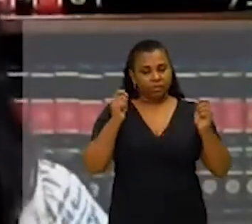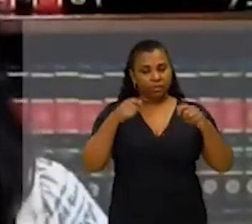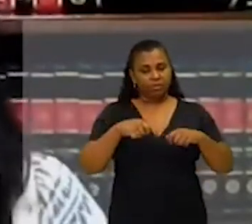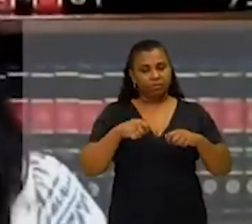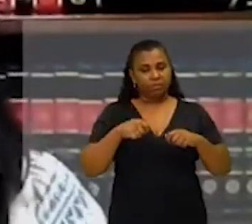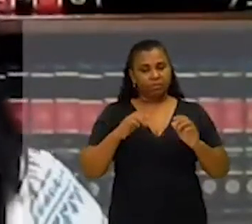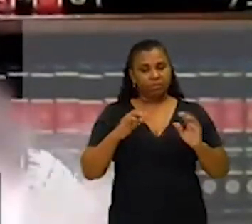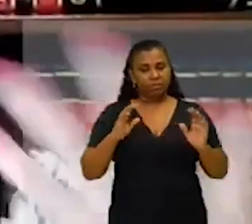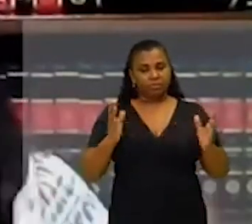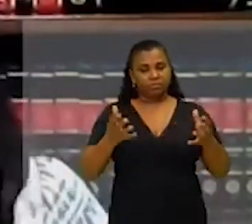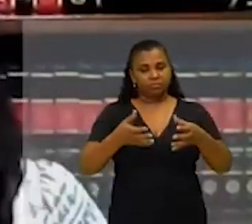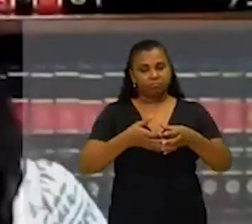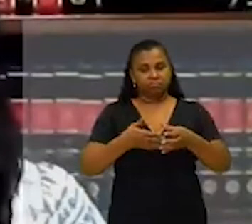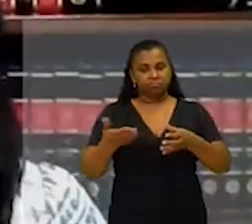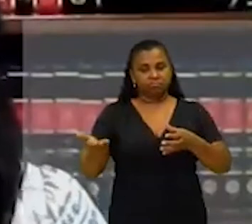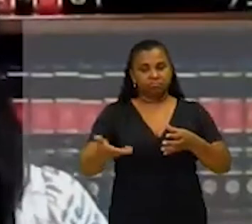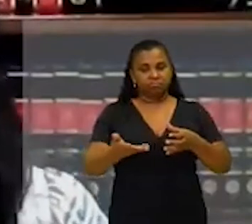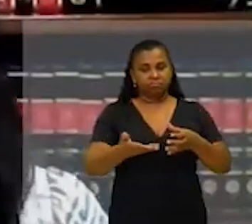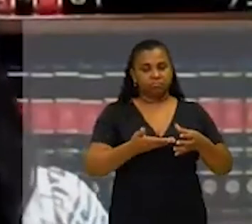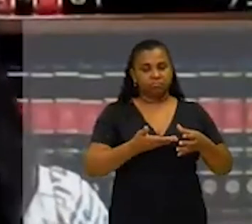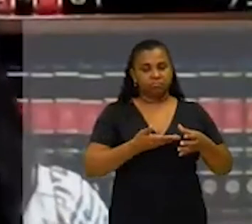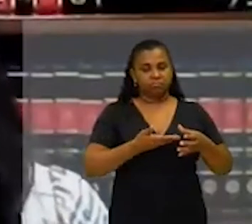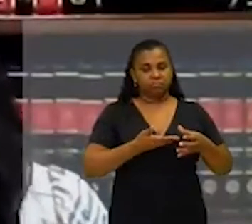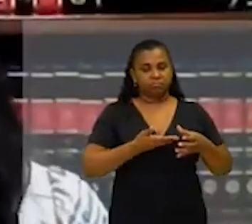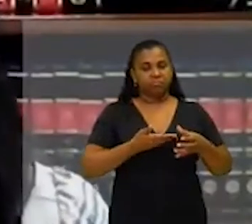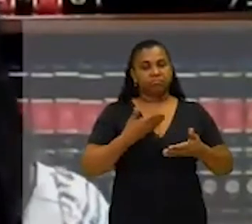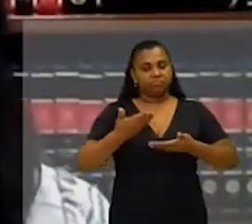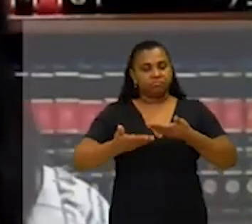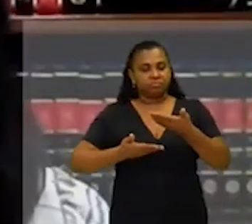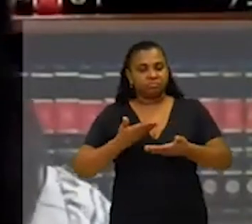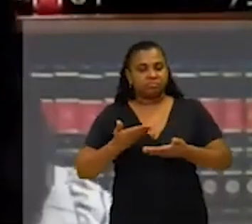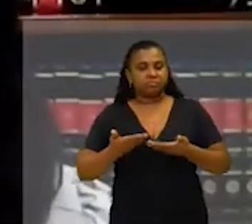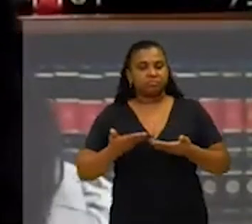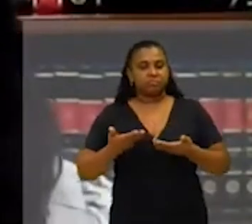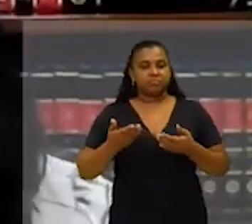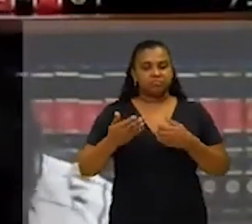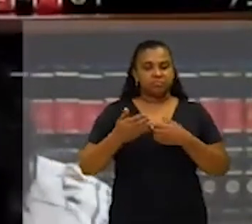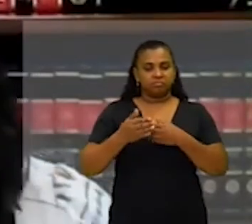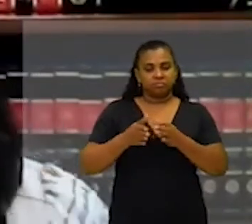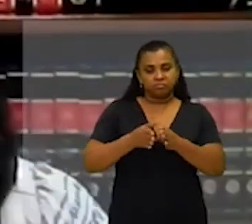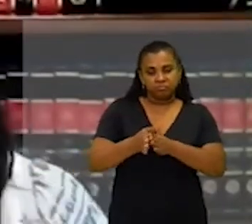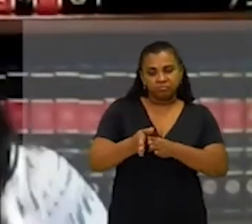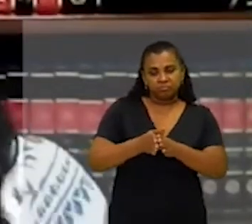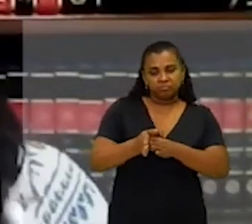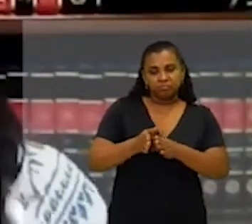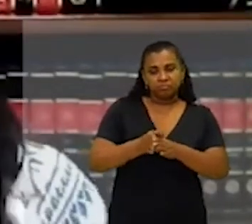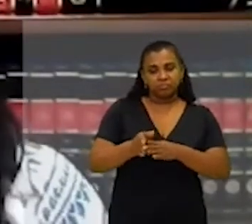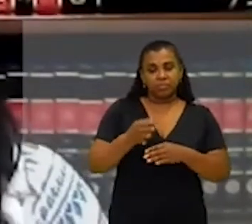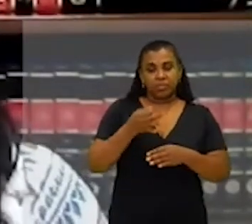é capaz de convencer o eleitorado a formar a sua opinião e o seu voto E vivia com os